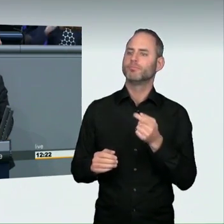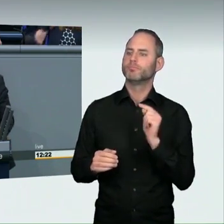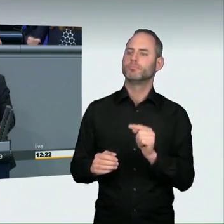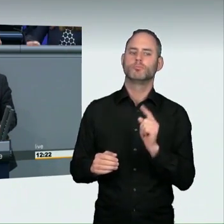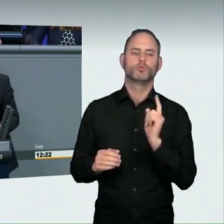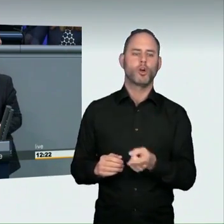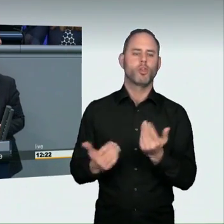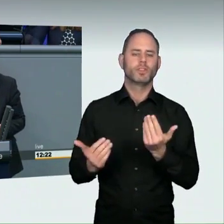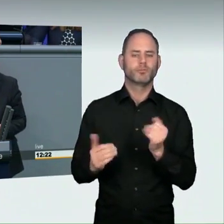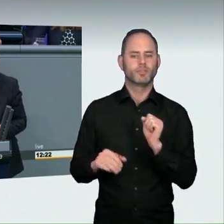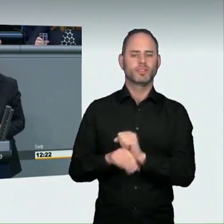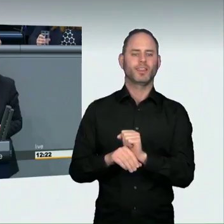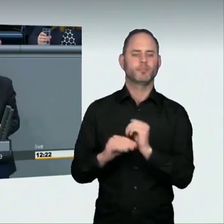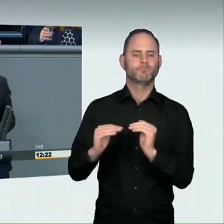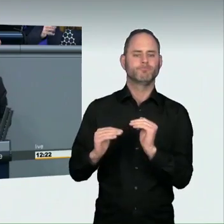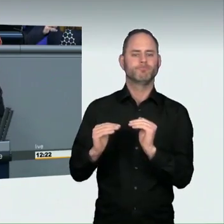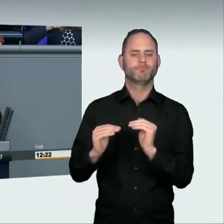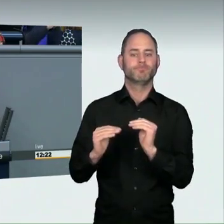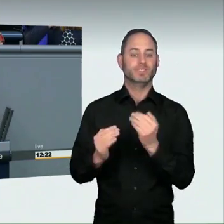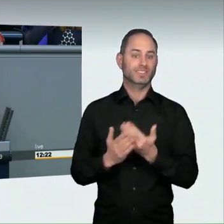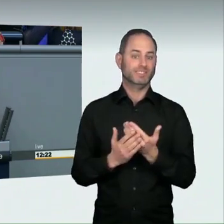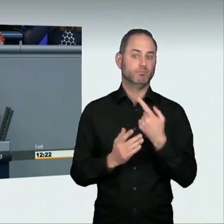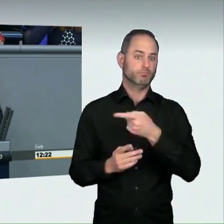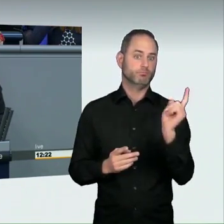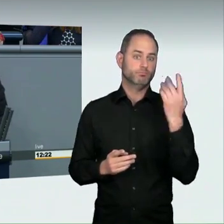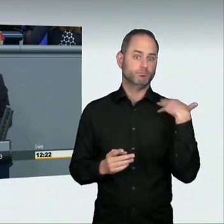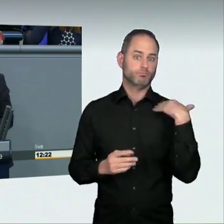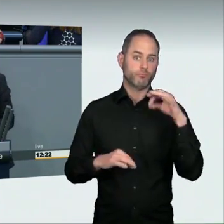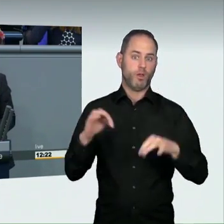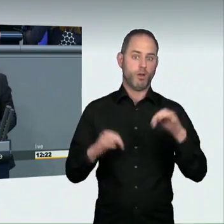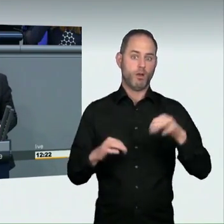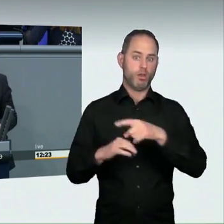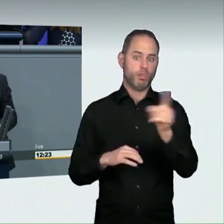(Applaus)